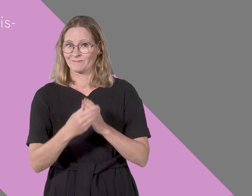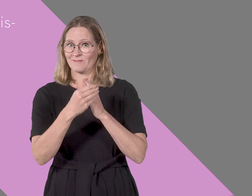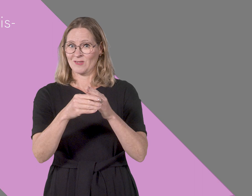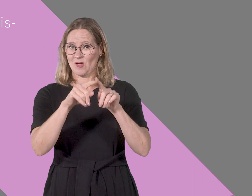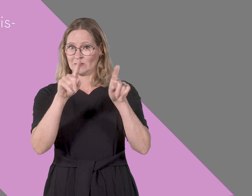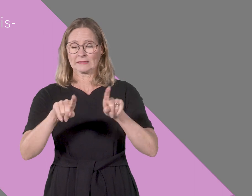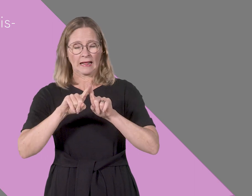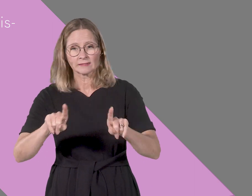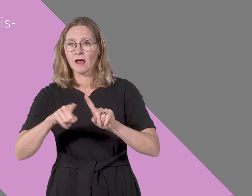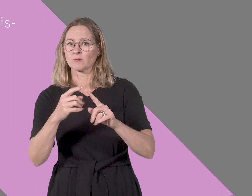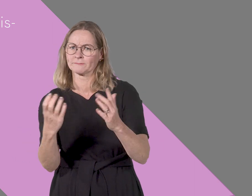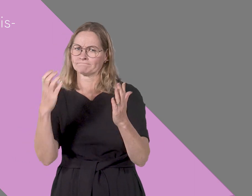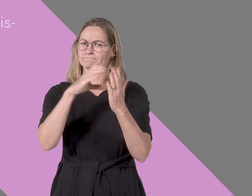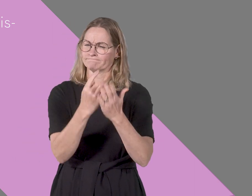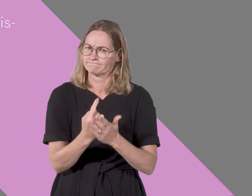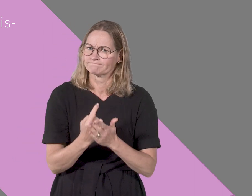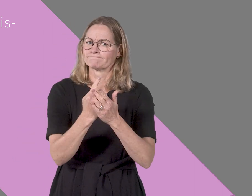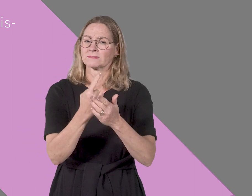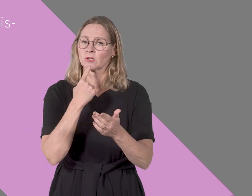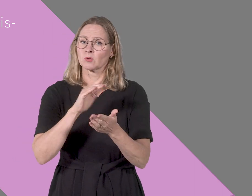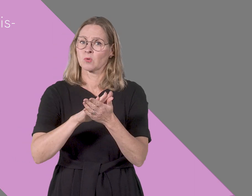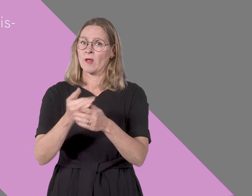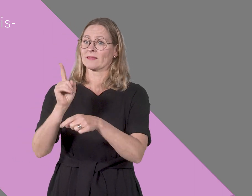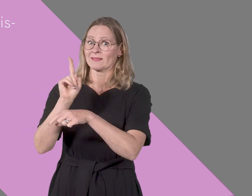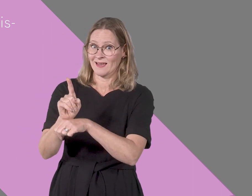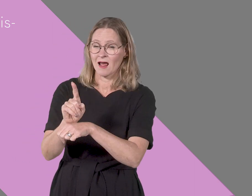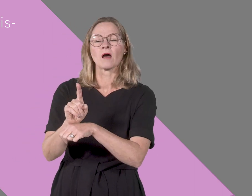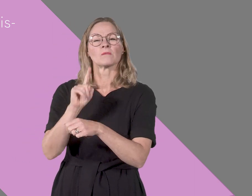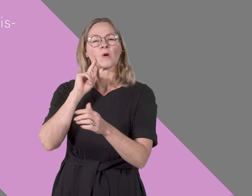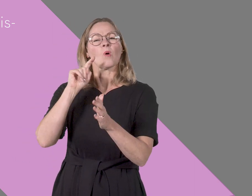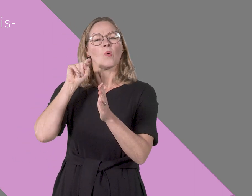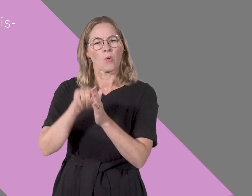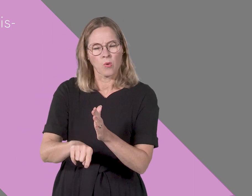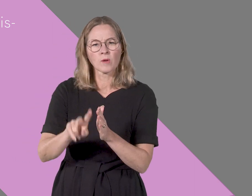Ohjeistuksessa korostetaan heti aluksi sitä, että tulkin tilaaminen kuuluu -